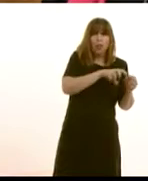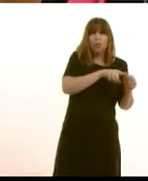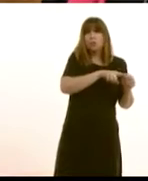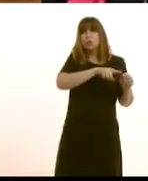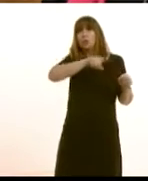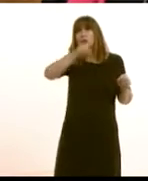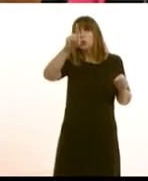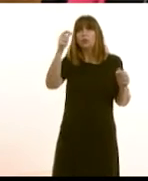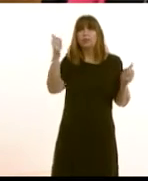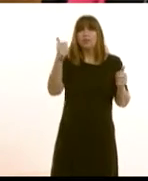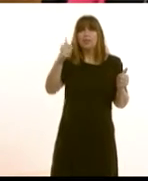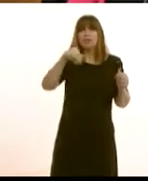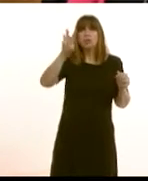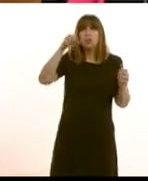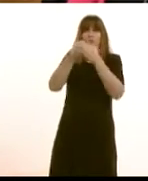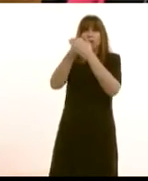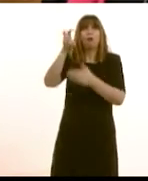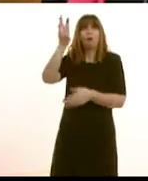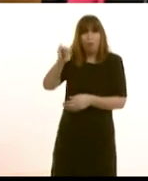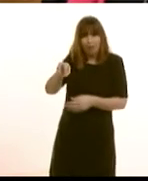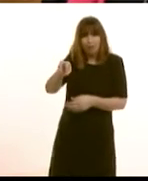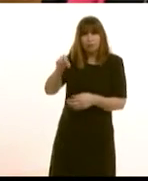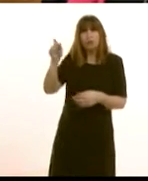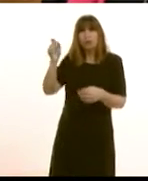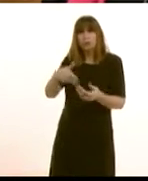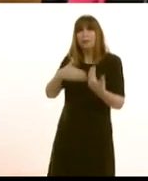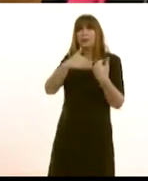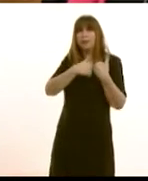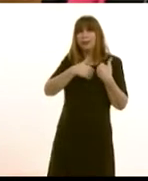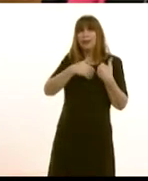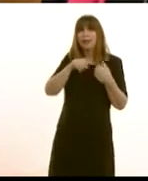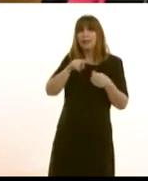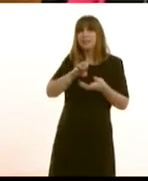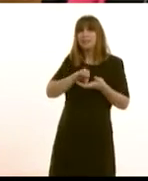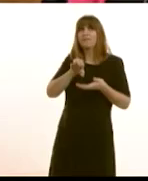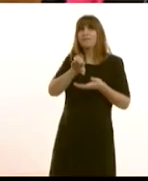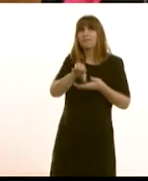ëfranchiseí. Mae hynnyín hollol annheg ac yn anghyfrifol, ac nid ywín rhywbeth sydd